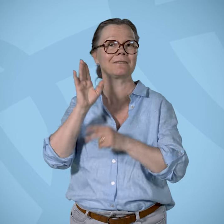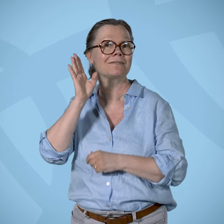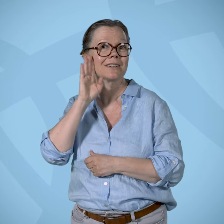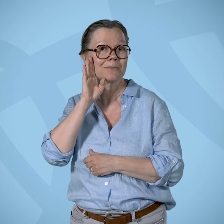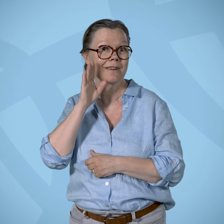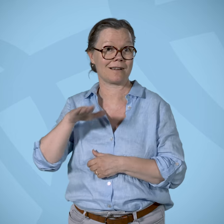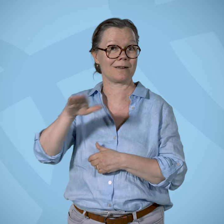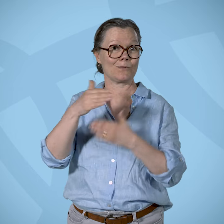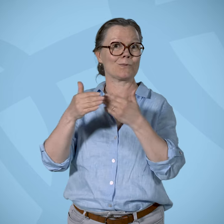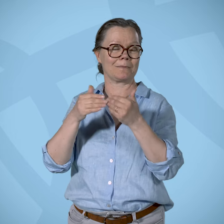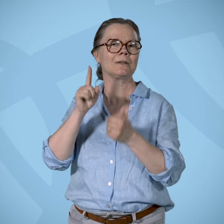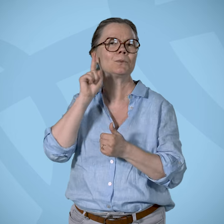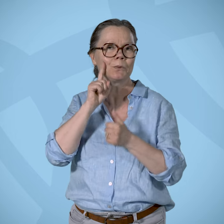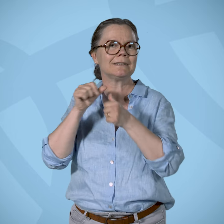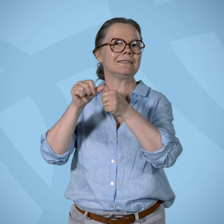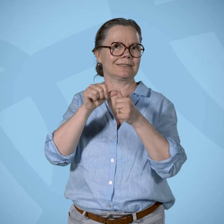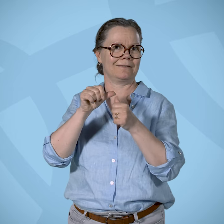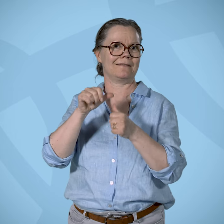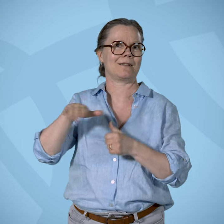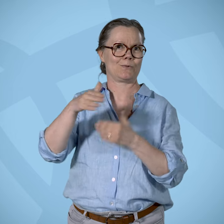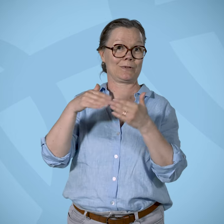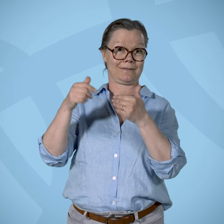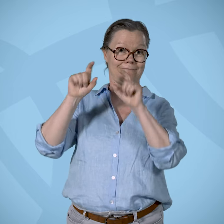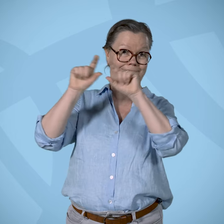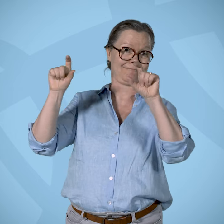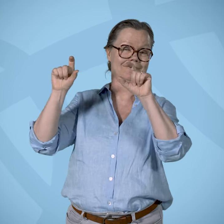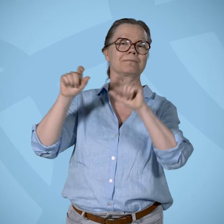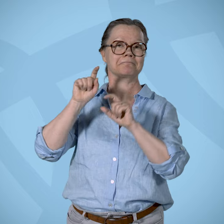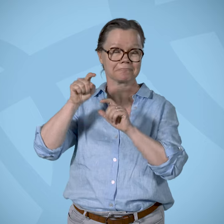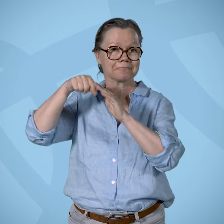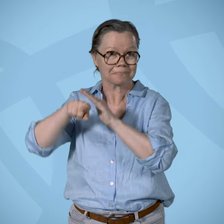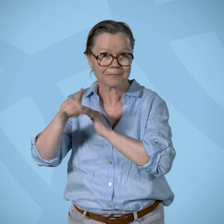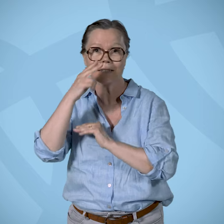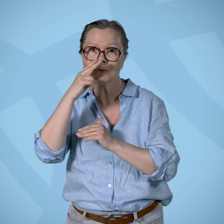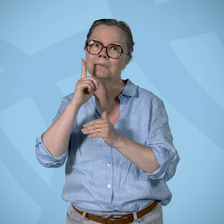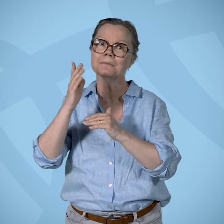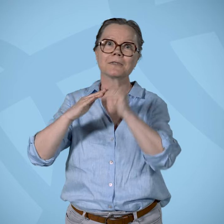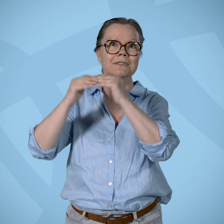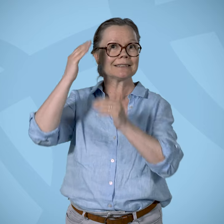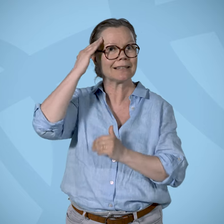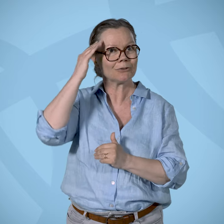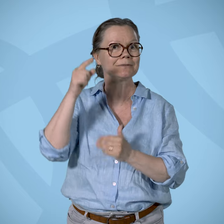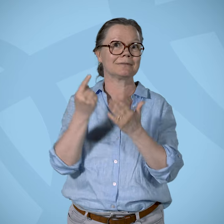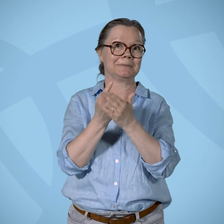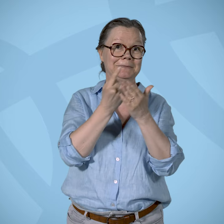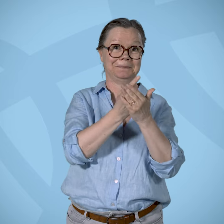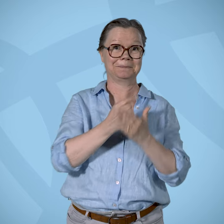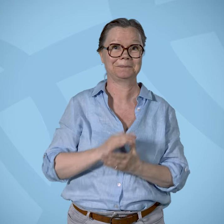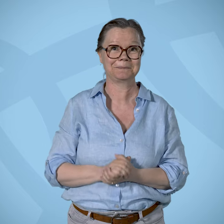Nämä tiedot päivittyvät myös Kuurojen Liiton aluetyön Facebookiin.